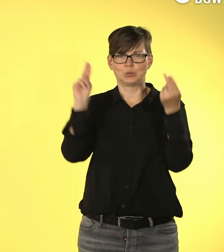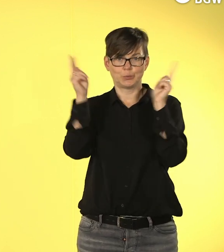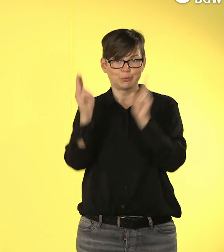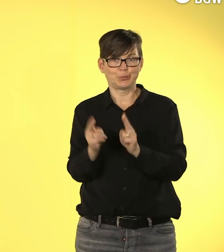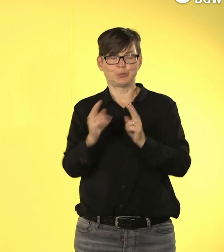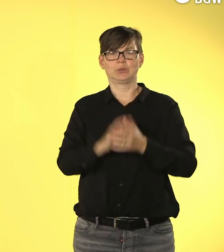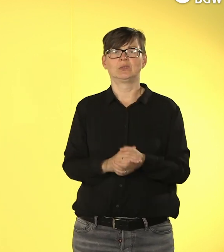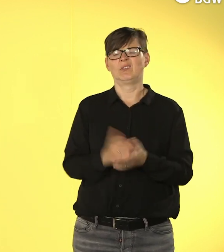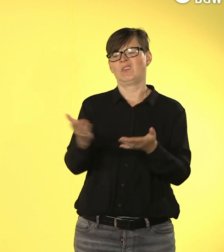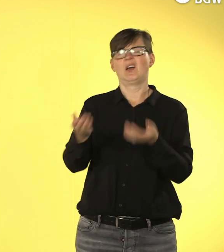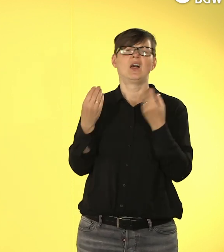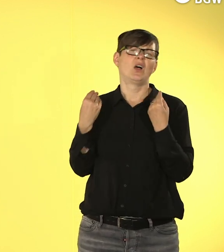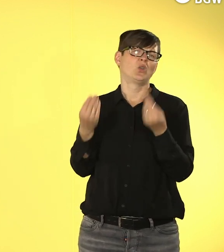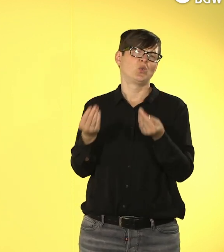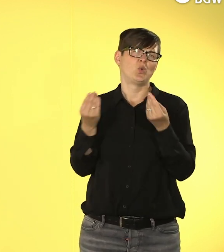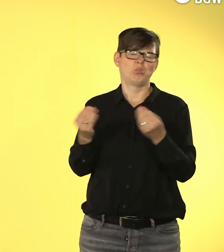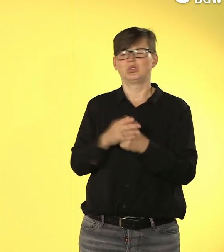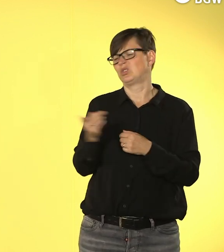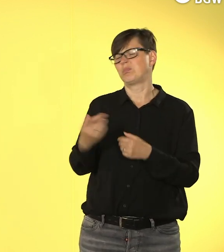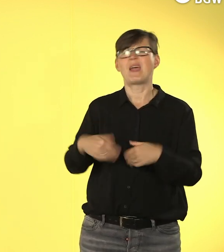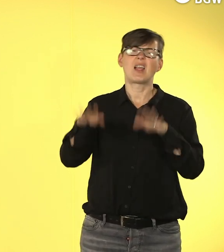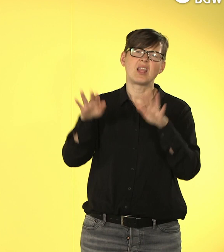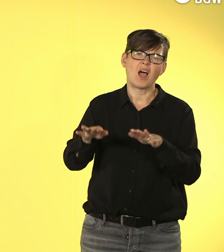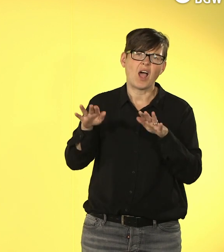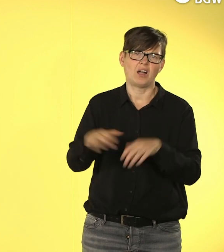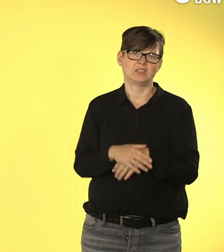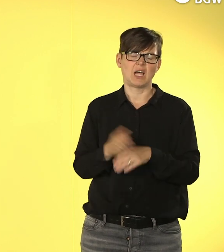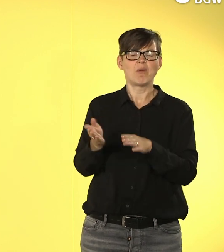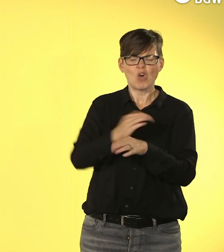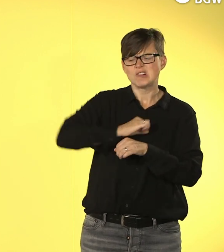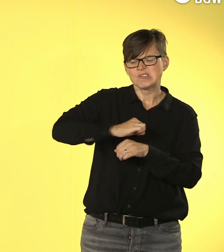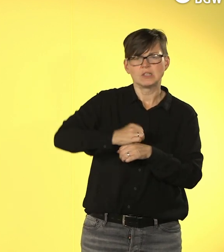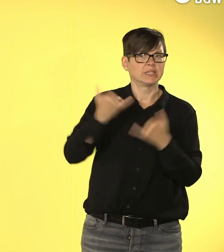Die können oft die Geschwindigkeiten in der Arbeitswelt nicht mehr einhalten.